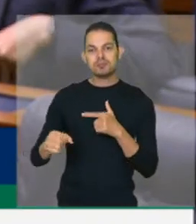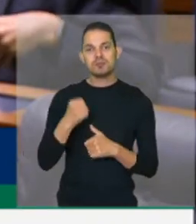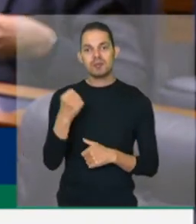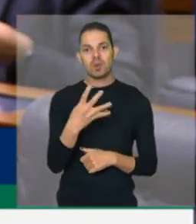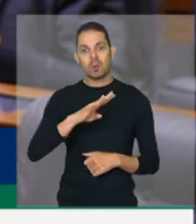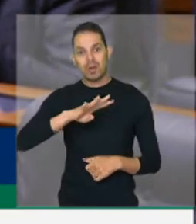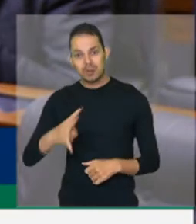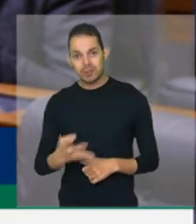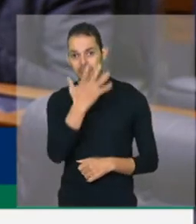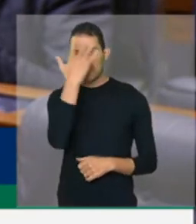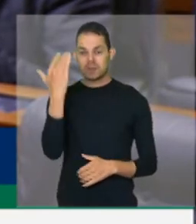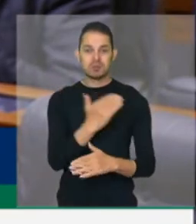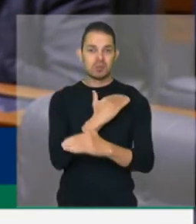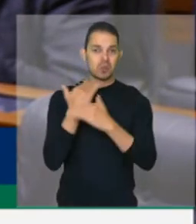MORTES POR DIA. EM 24 HORAS.